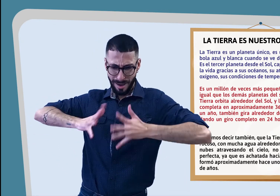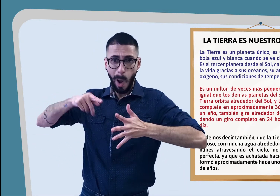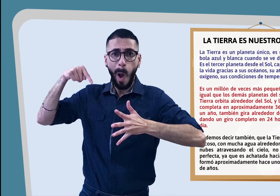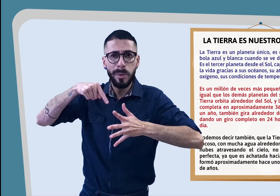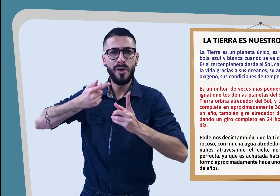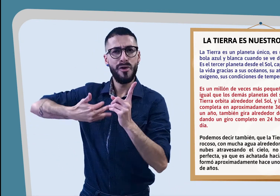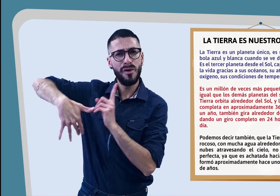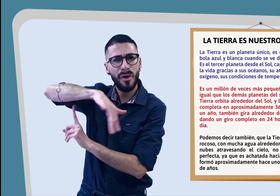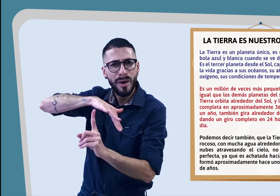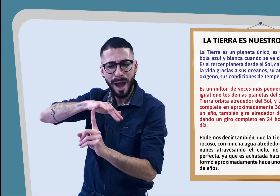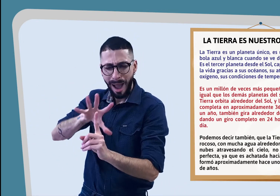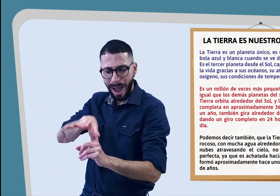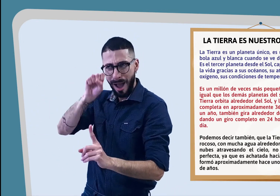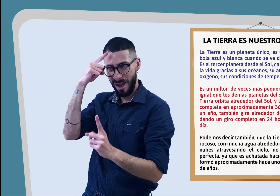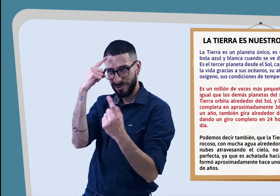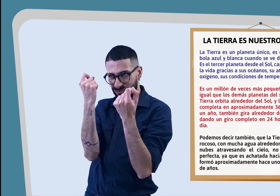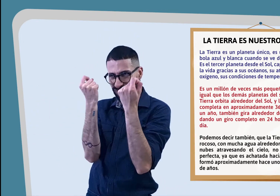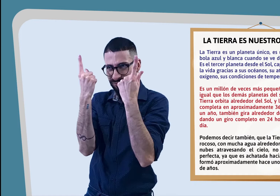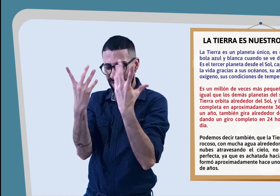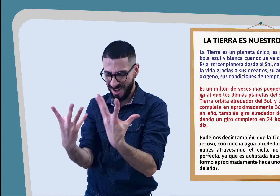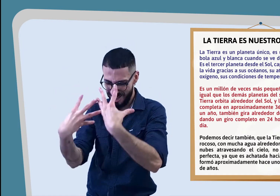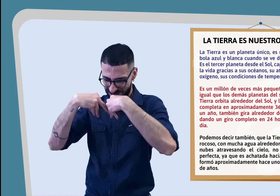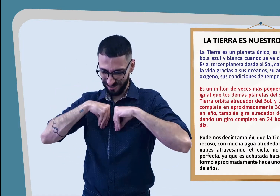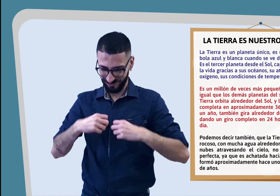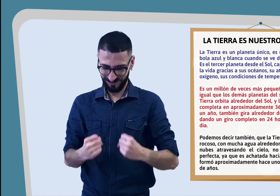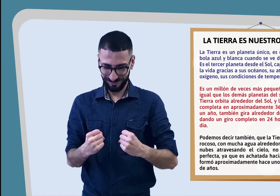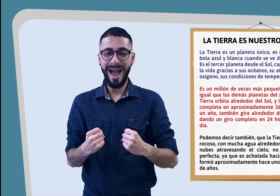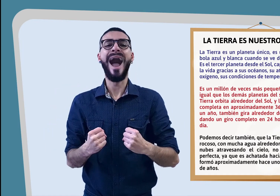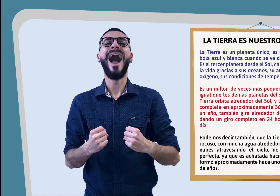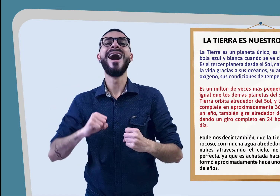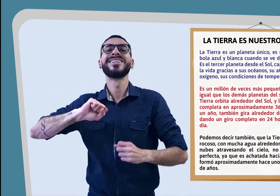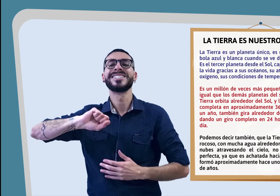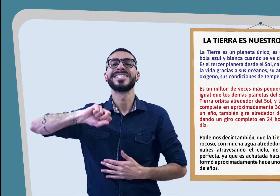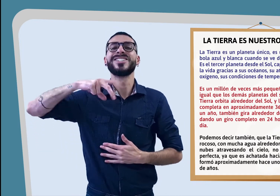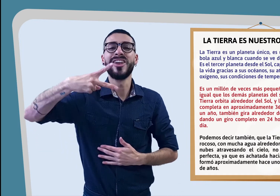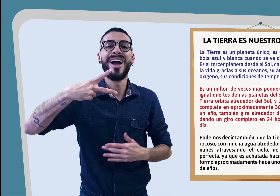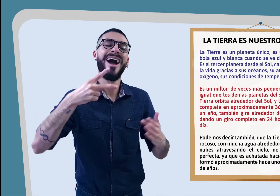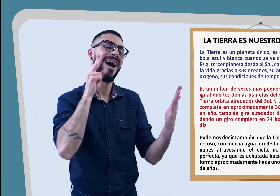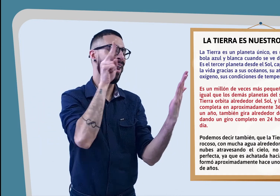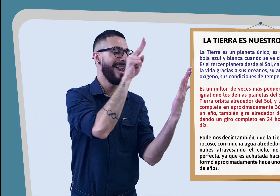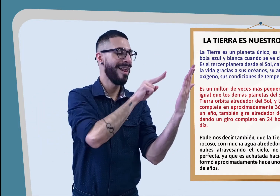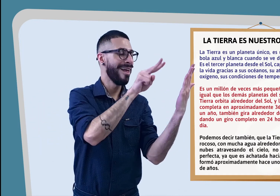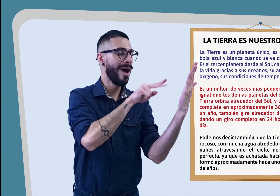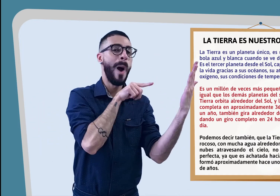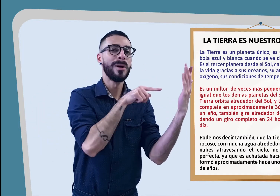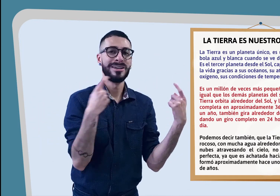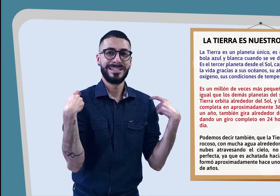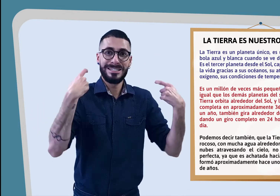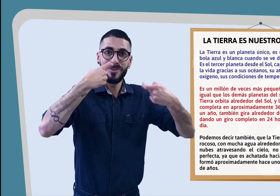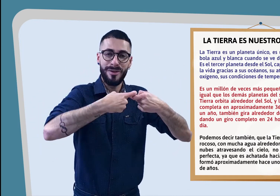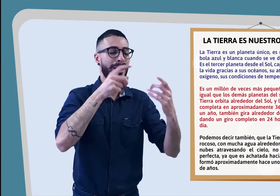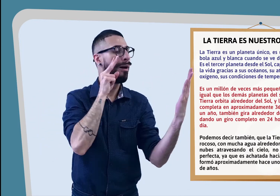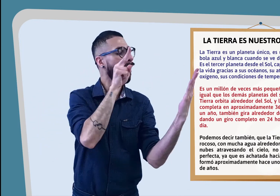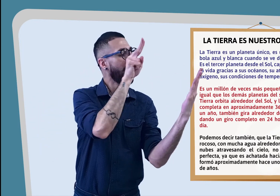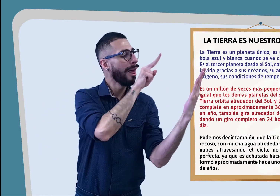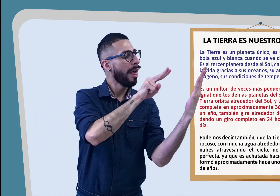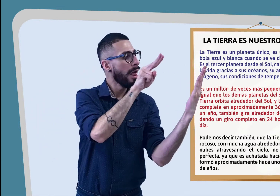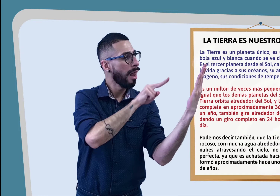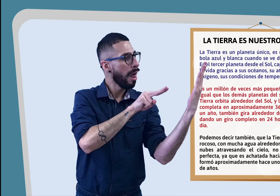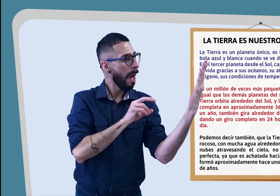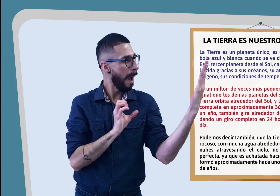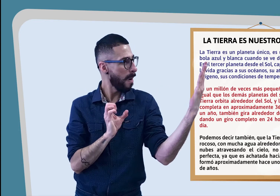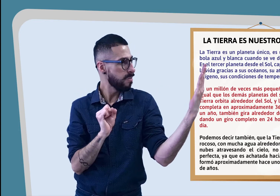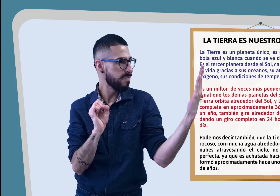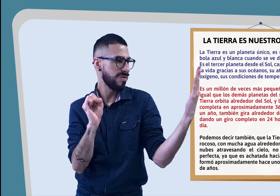comprendiendo el contexto para después leer nuevamente el texto en español y captar todo el sentido.